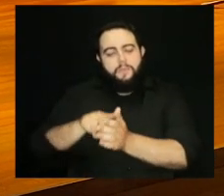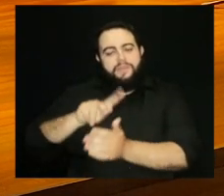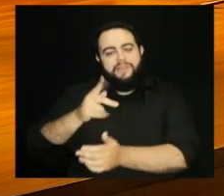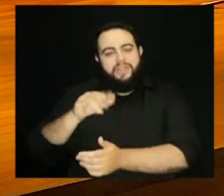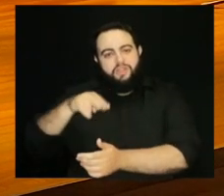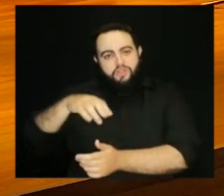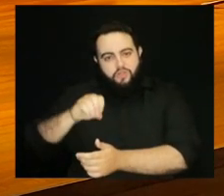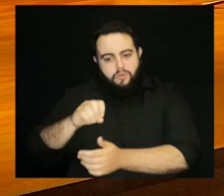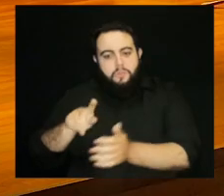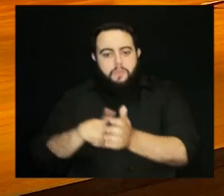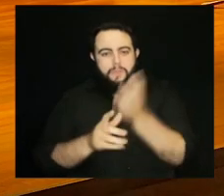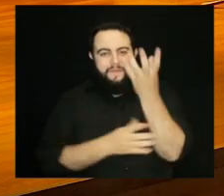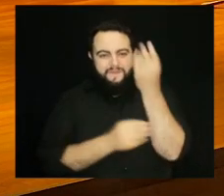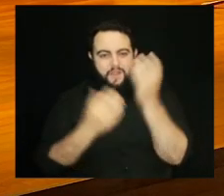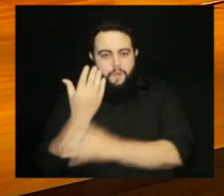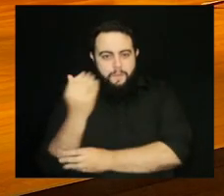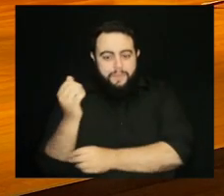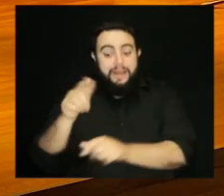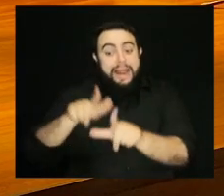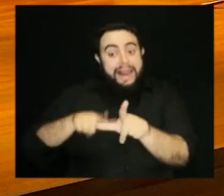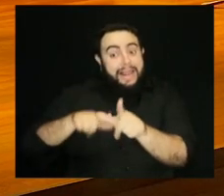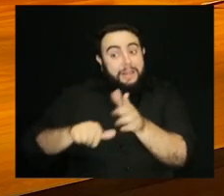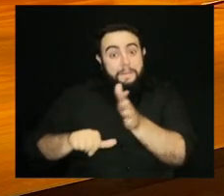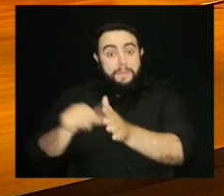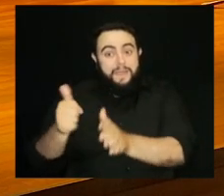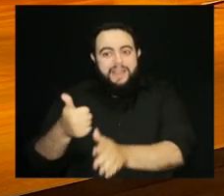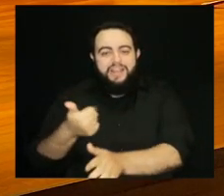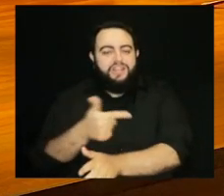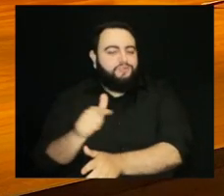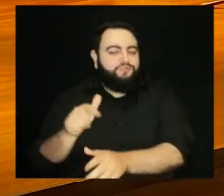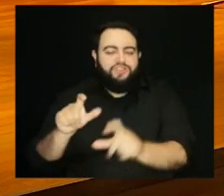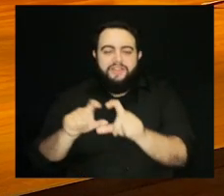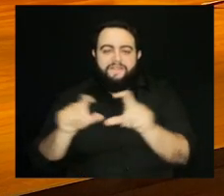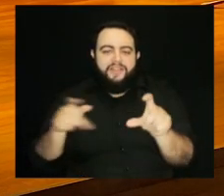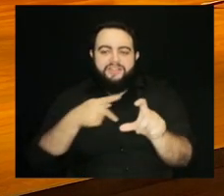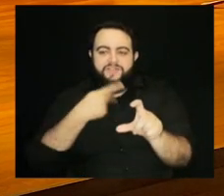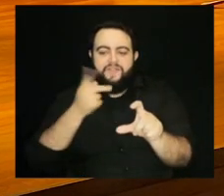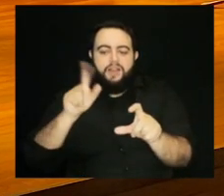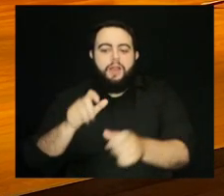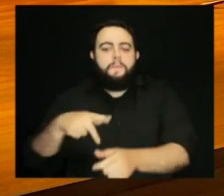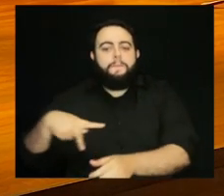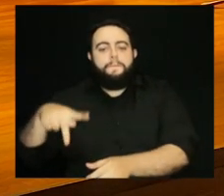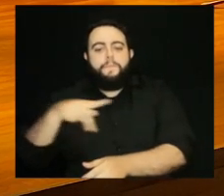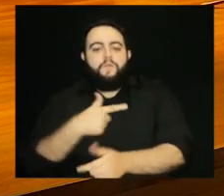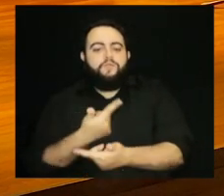tinha a frase "povo que não tem virtude acaba por ser escravo". Essa é a segunda letra do hino escrita na